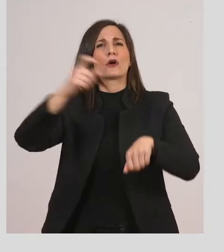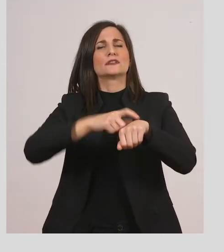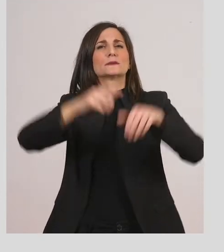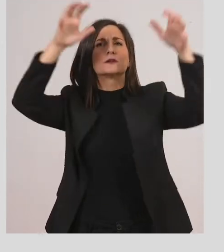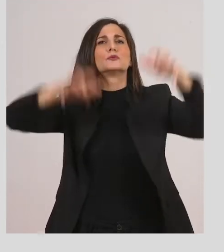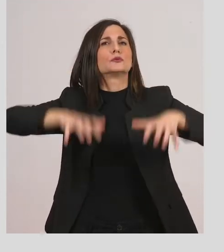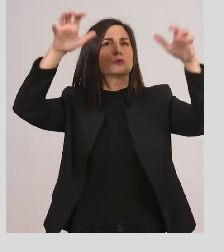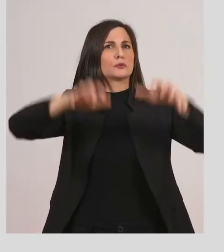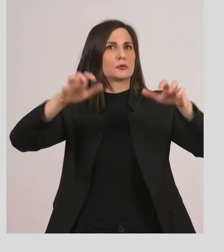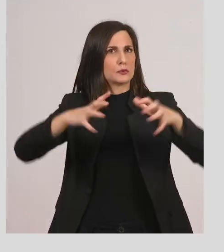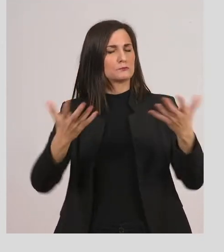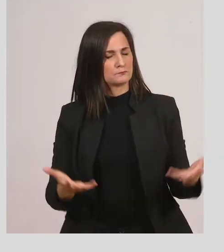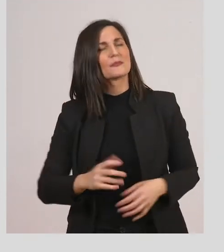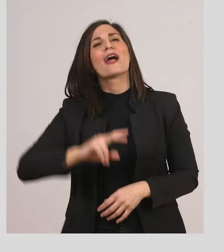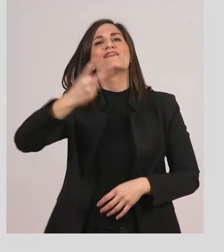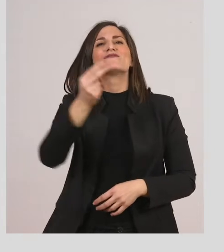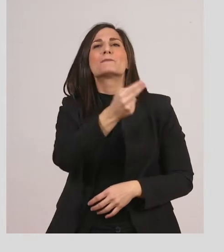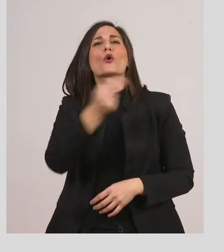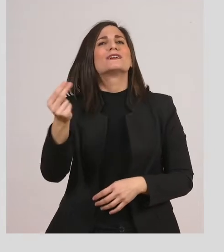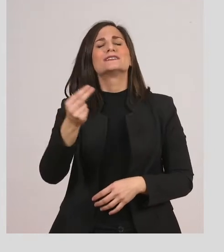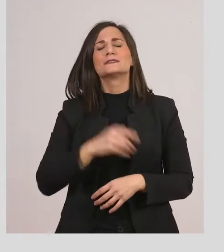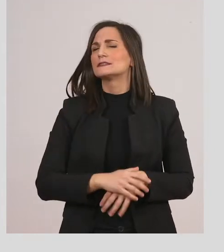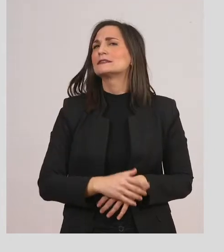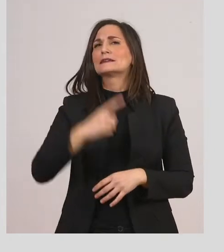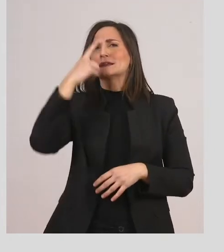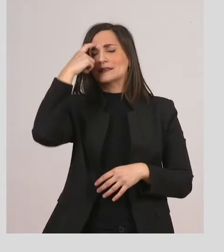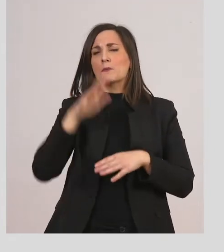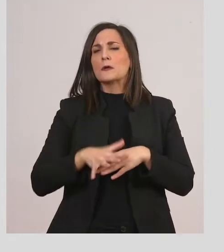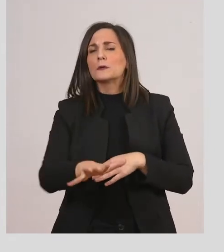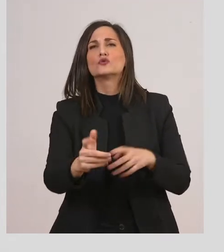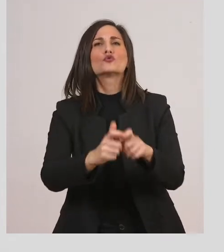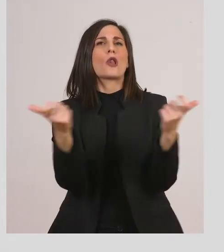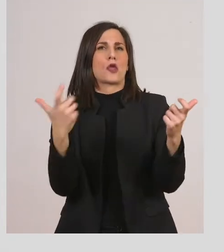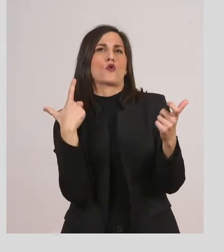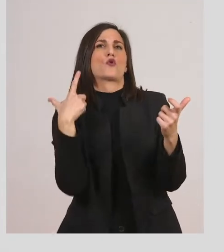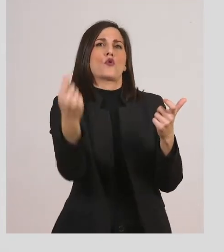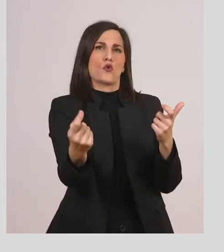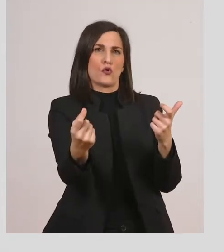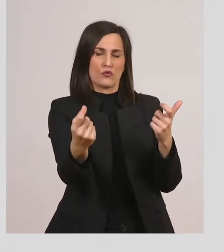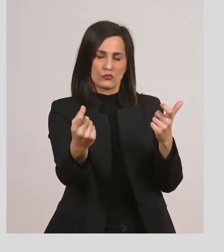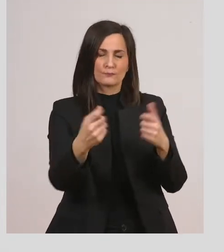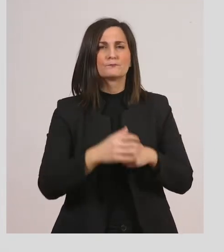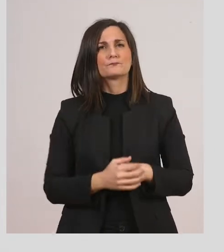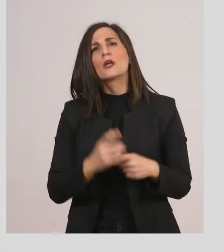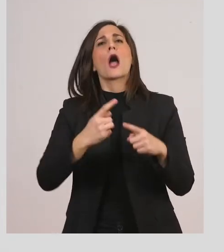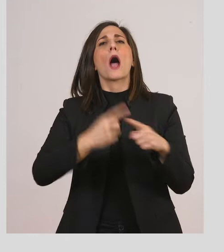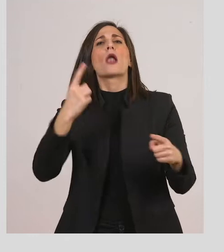Εμείς στη δεύτερη πρόταση γνωρίζουμε, έχουμε την πληροφορία, ότι σε λίγο πρέπει να πάμε σχολείο. Ένα πολύ απλό συμπέρασμα με αυτή τη διαδικασία,